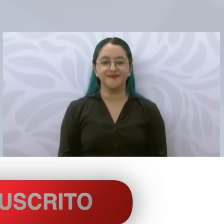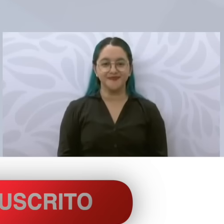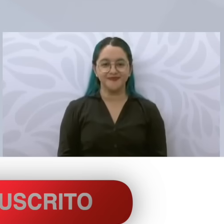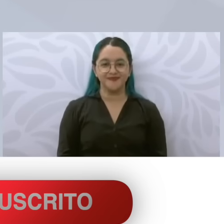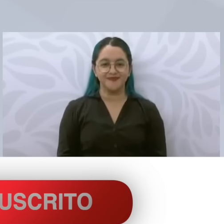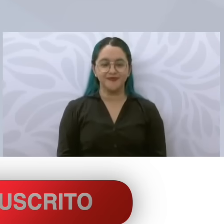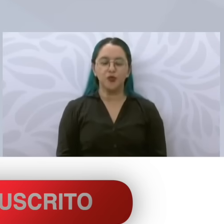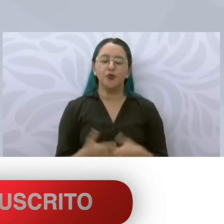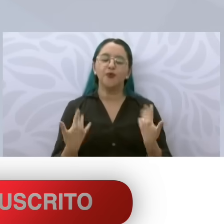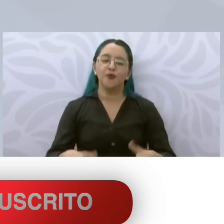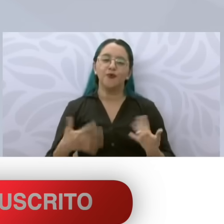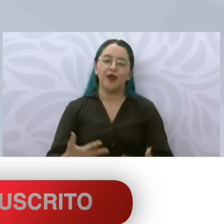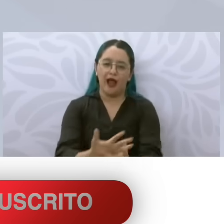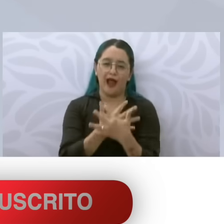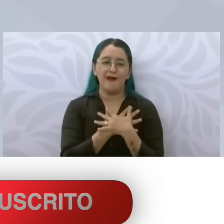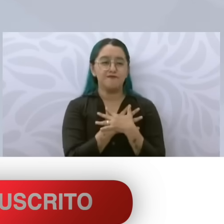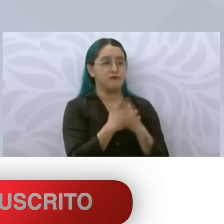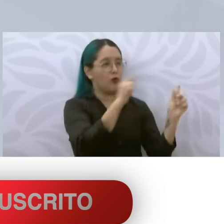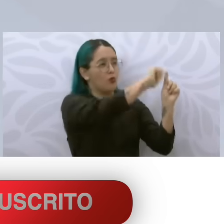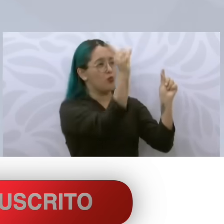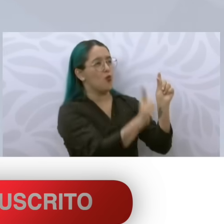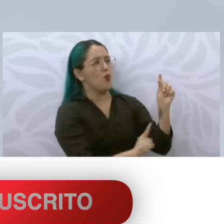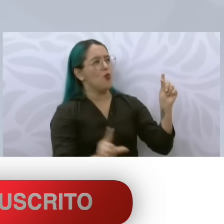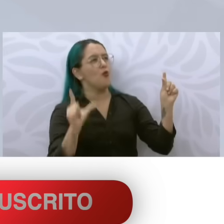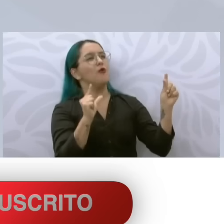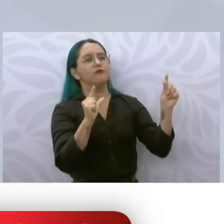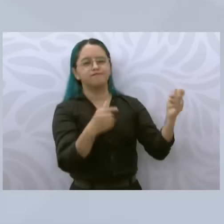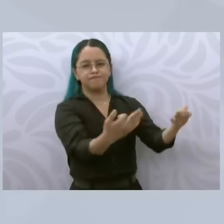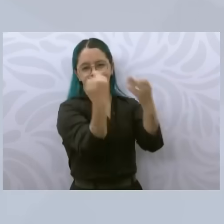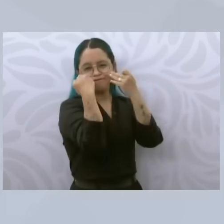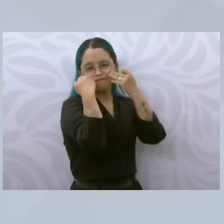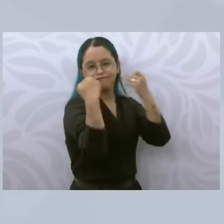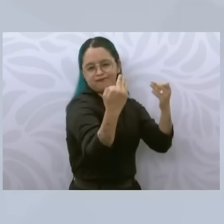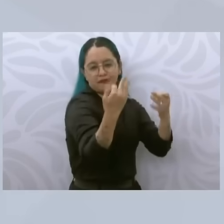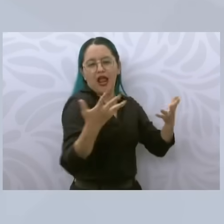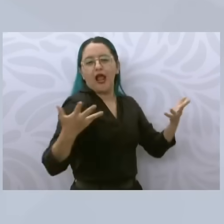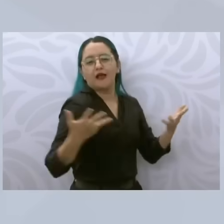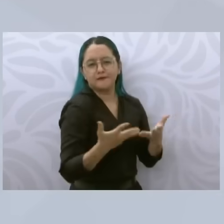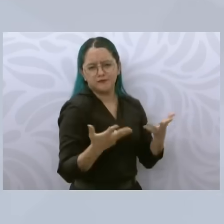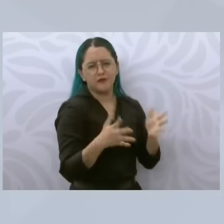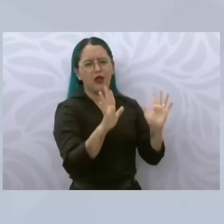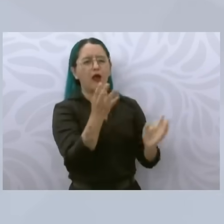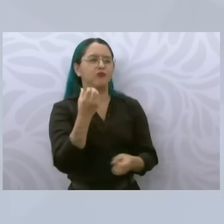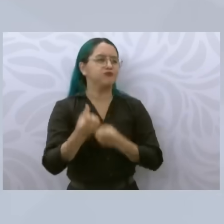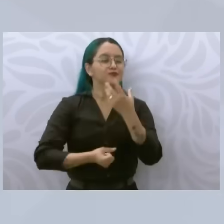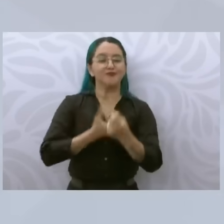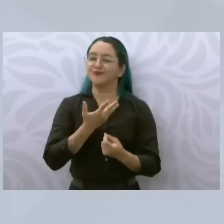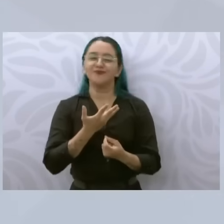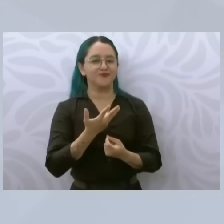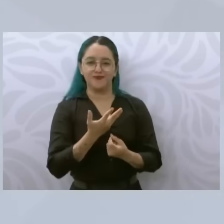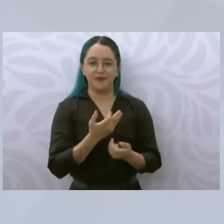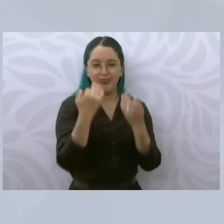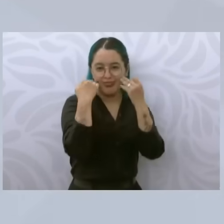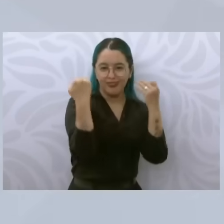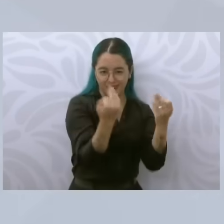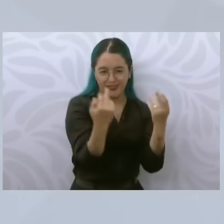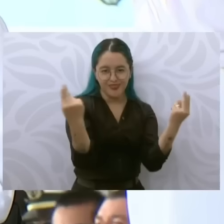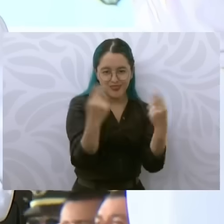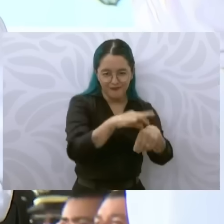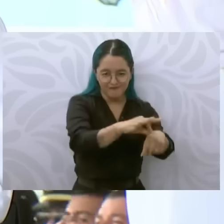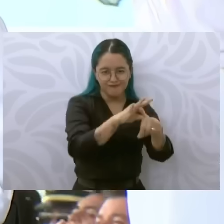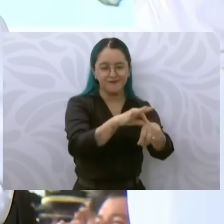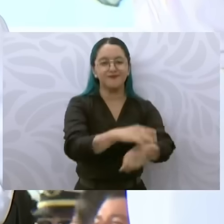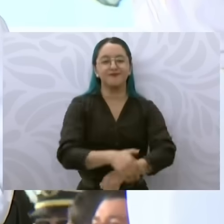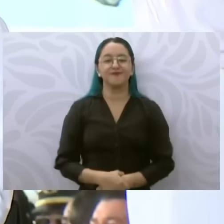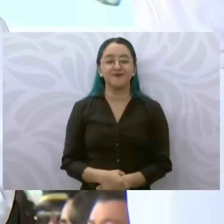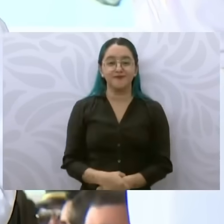el amor a la patria se demuestra con hechos no con palabras hoy estas palabras de Margarita